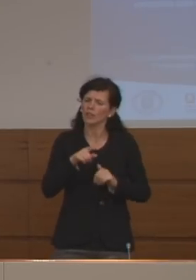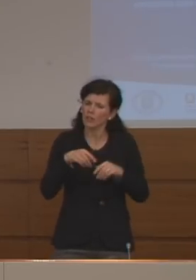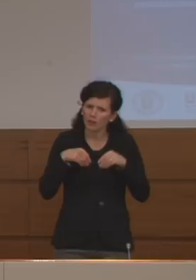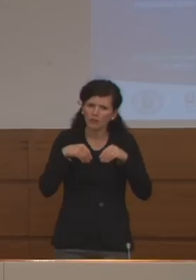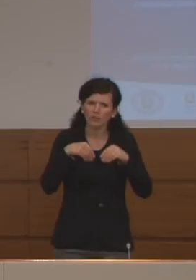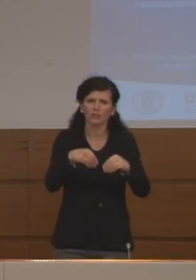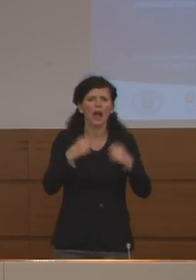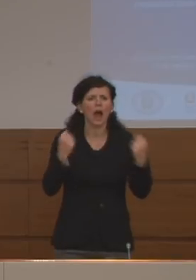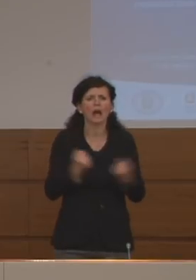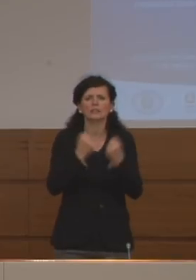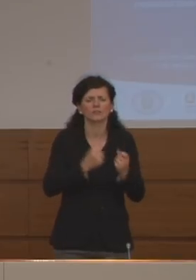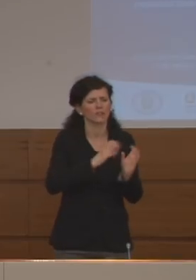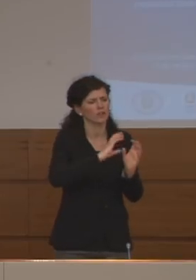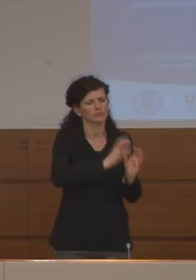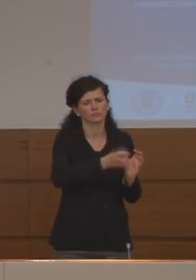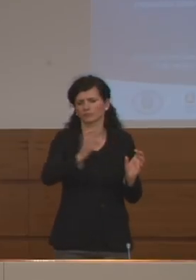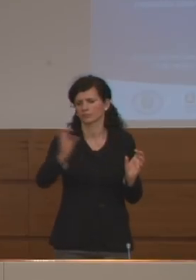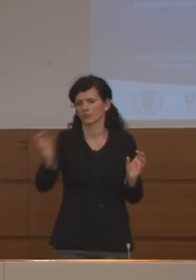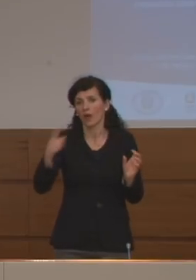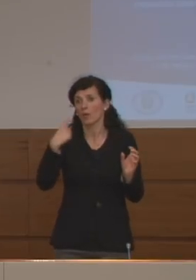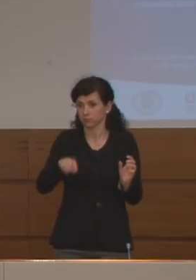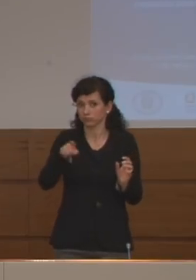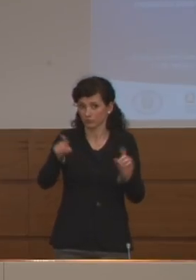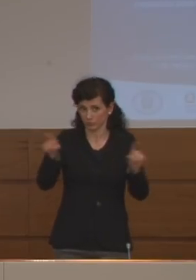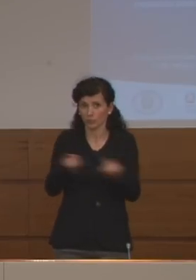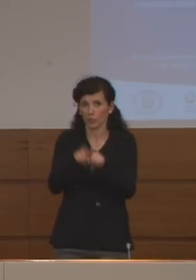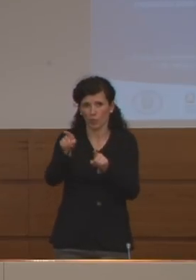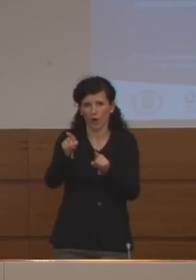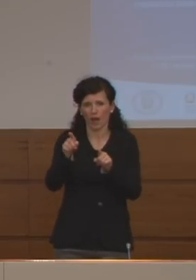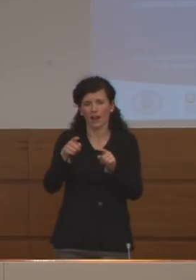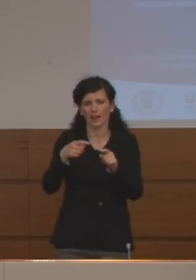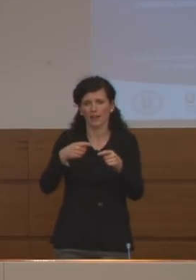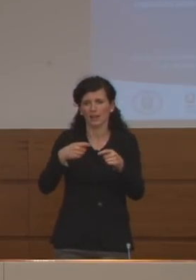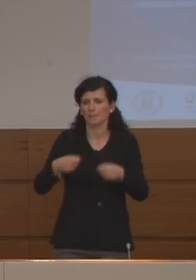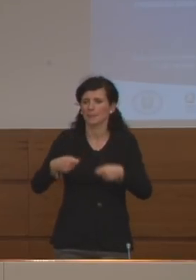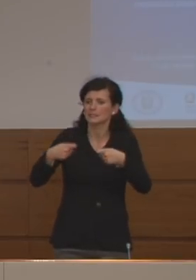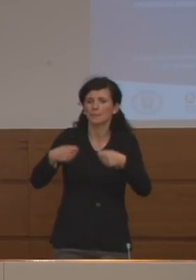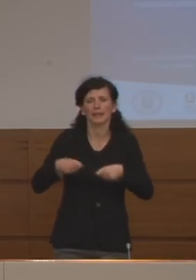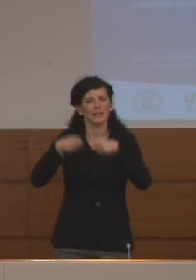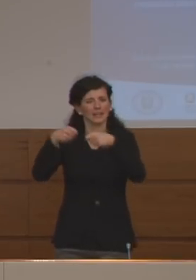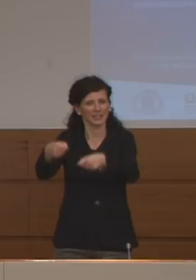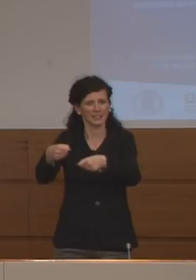di attività. Quindi anche su queste noi potremo dare un supporto partendo